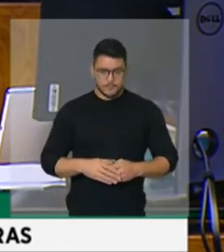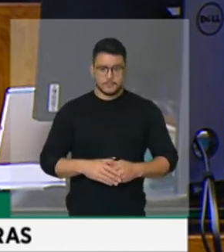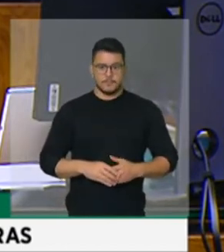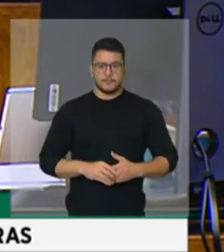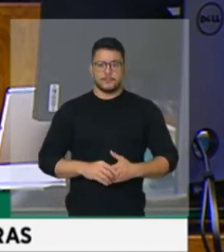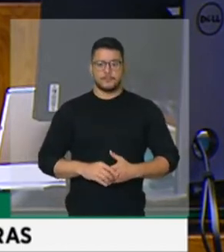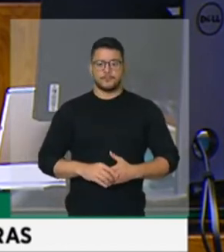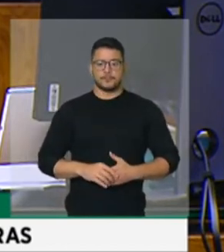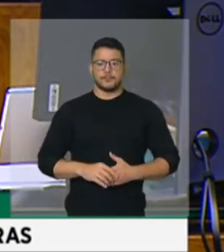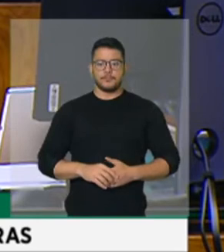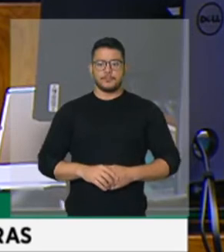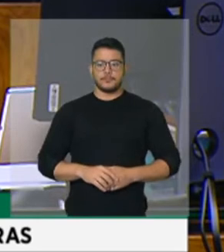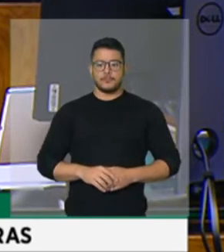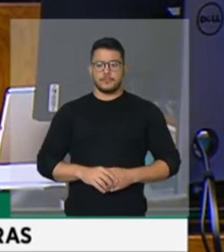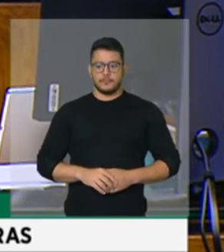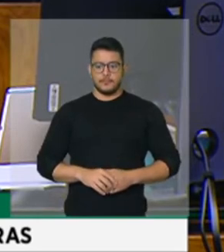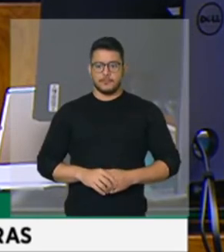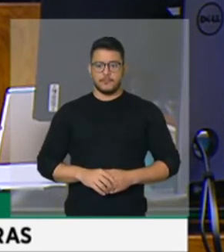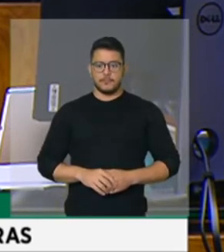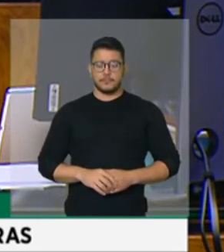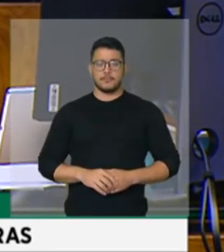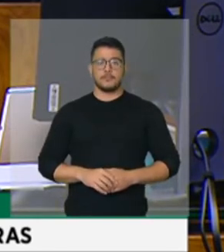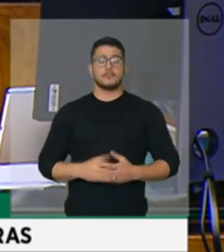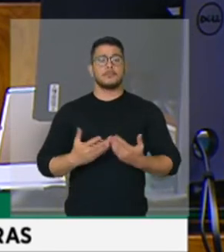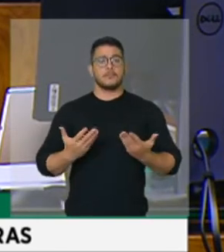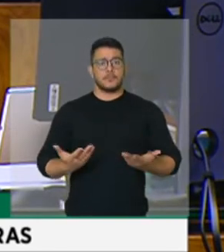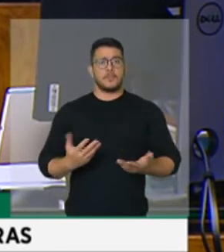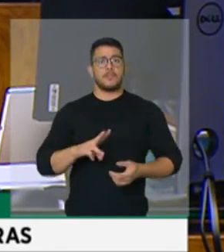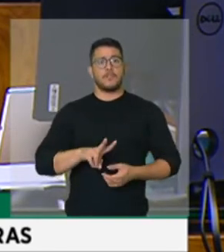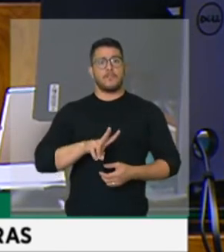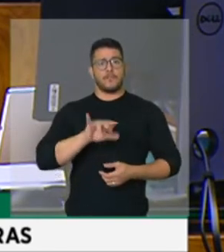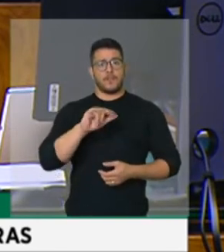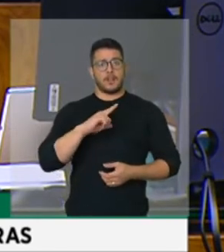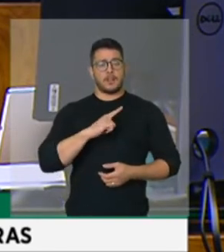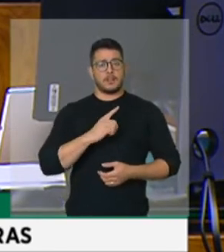JUSTIFICAR PODER VOTAR. -- [PRESIDENTE]: COMO... COMO ORIENTO O GOVERNO? -- [DEPUTADO]: GOVERNO